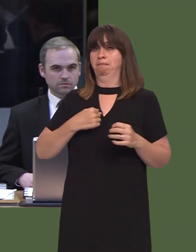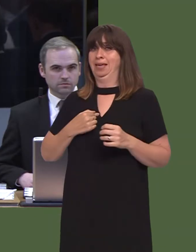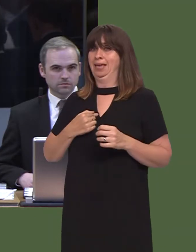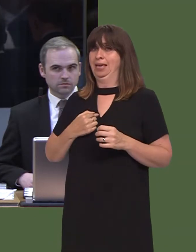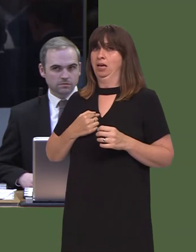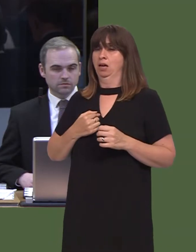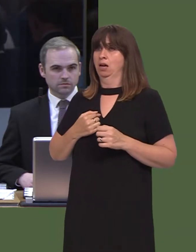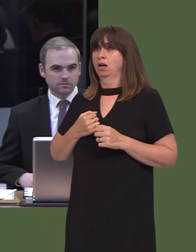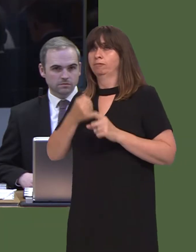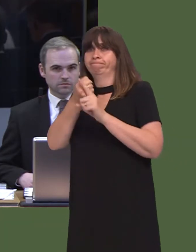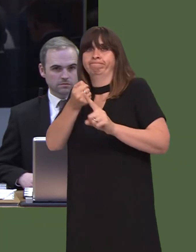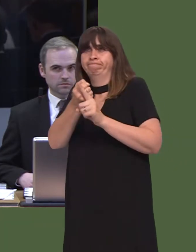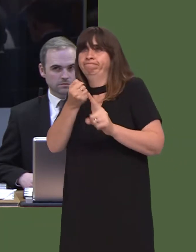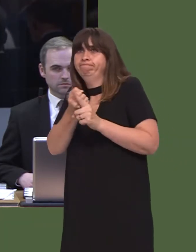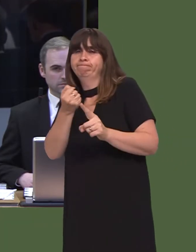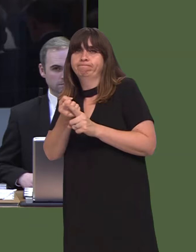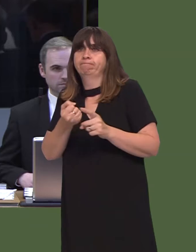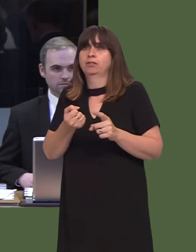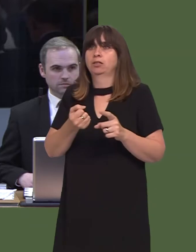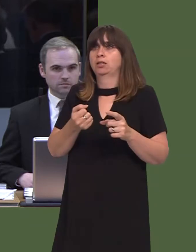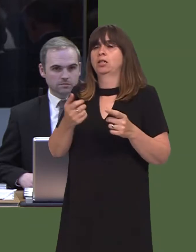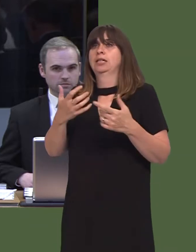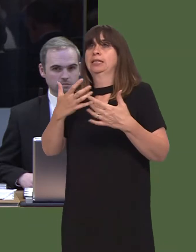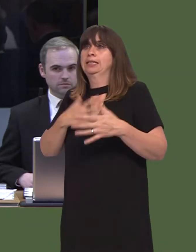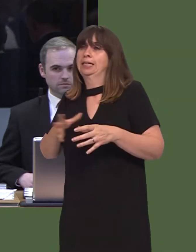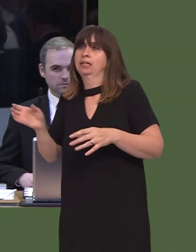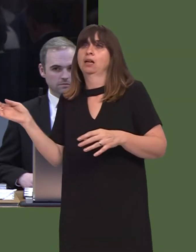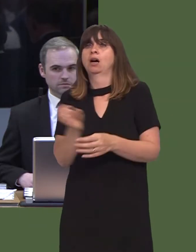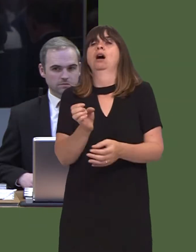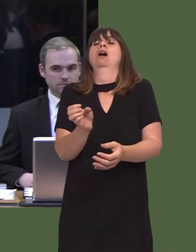ei helpu i sicrhau cartref argyfwng tan bod cartref mwy parhaol yn cael ei ddarparu ar